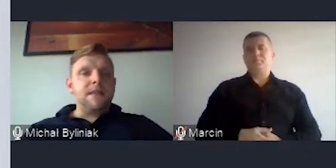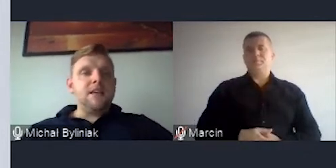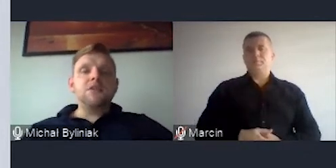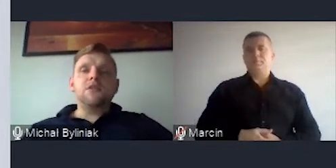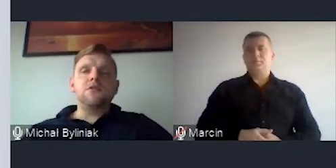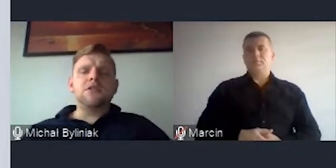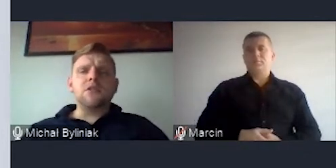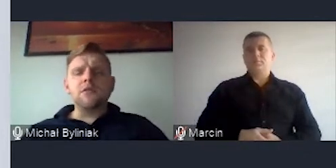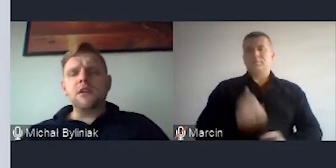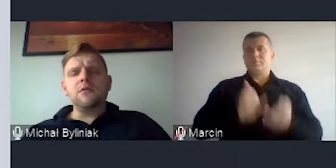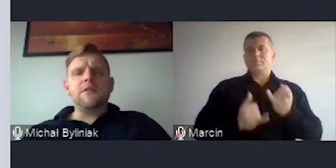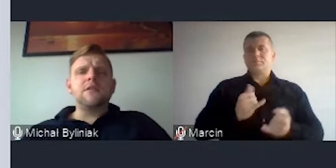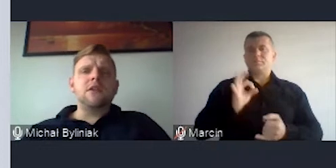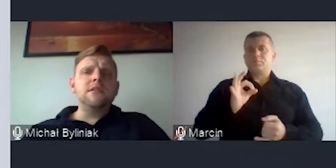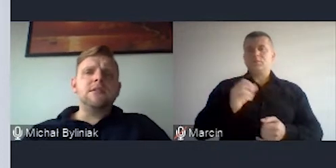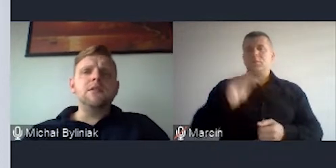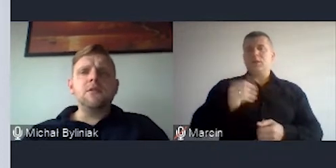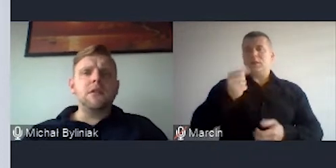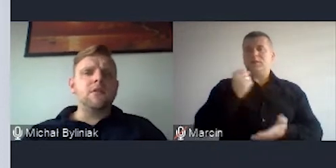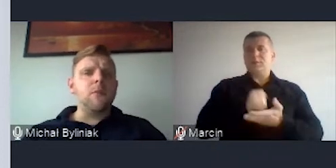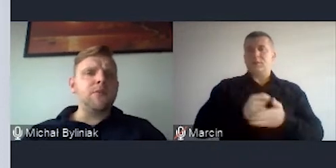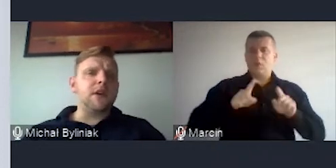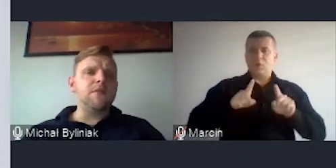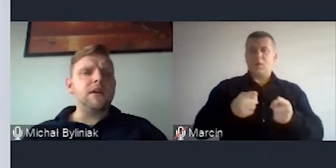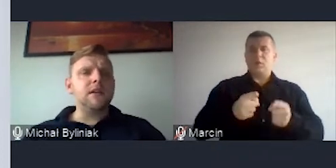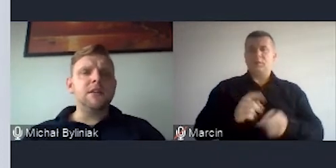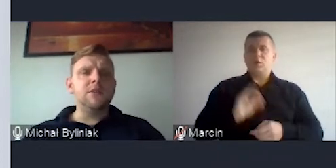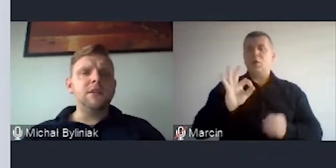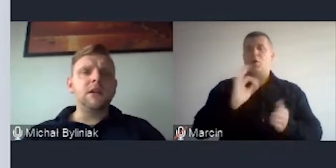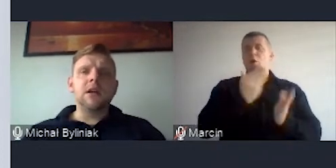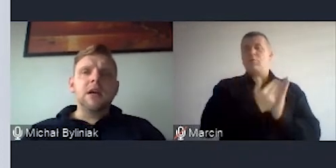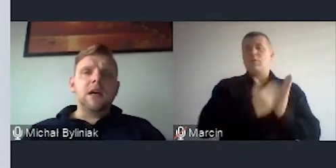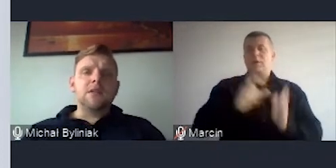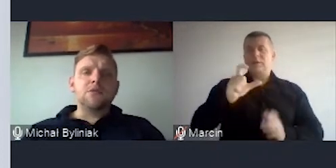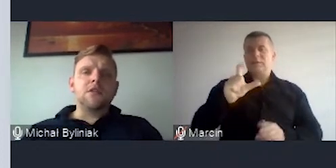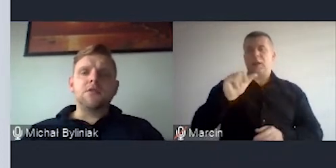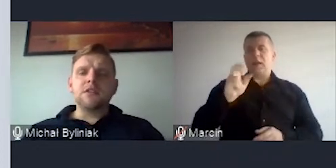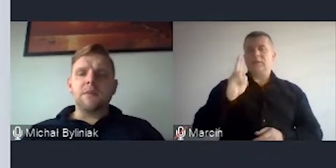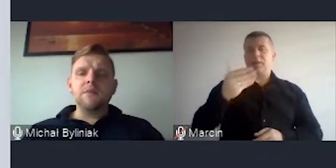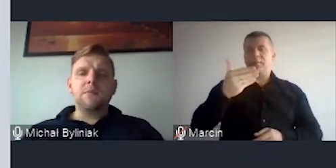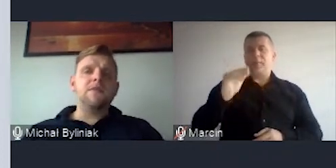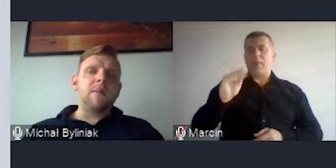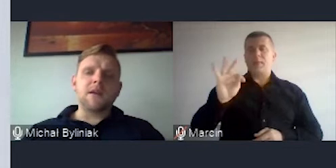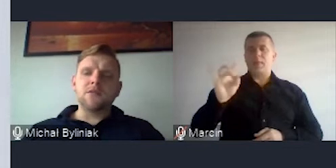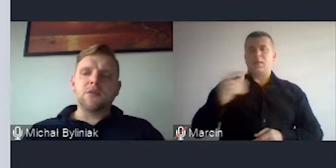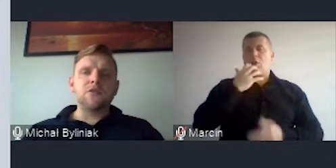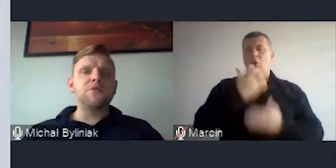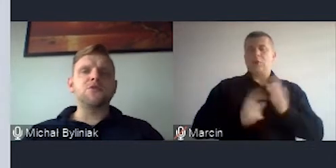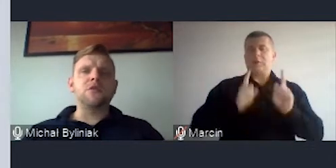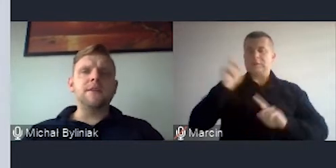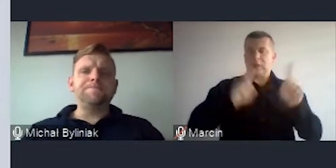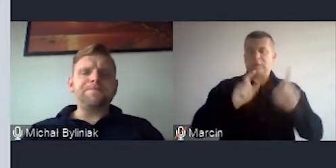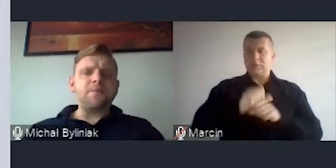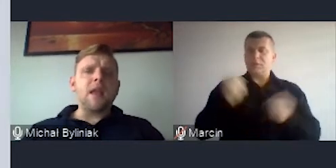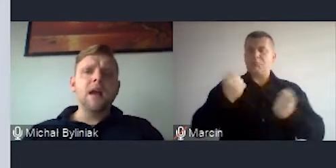Jeśli chodzi o jeszcze jedną kwestię organizacyjną – oprogramowanie ClickMeeting bywa dość mono obciążone,